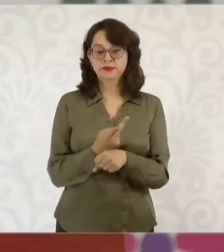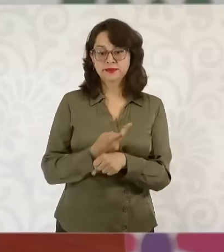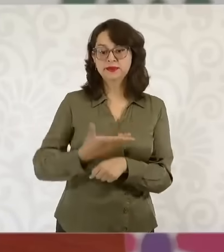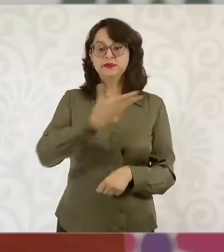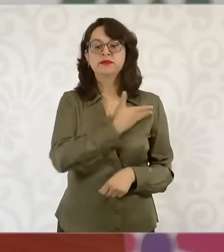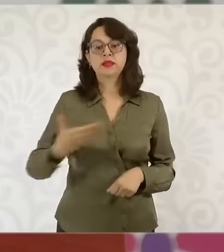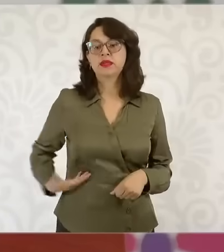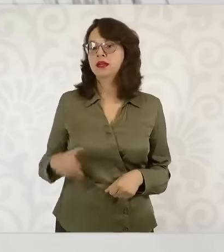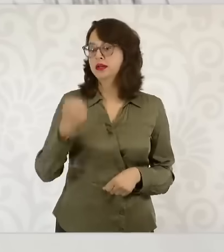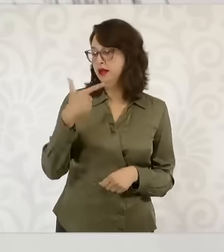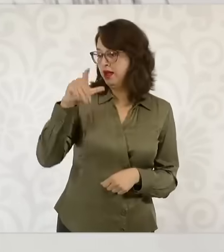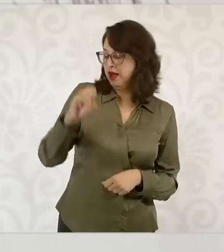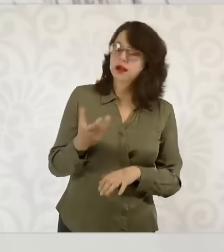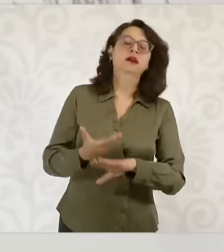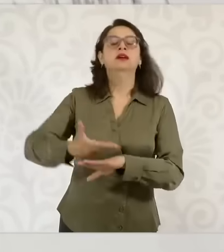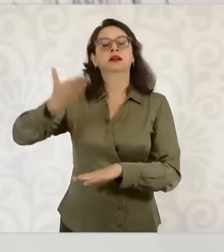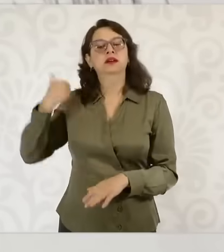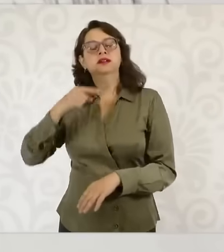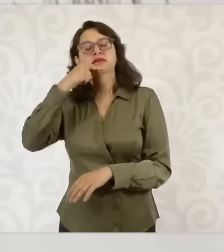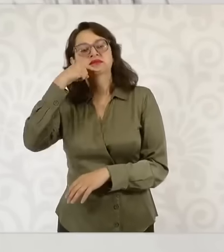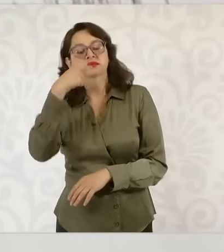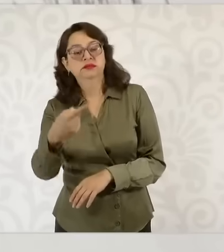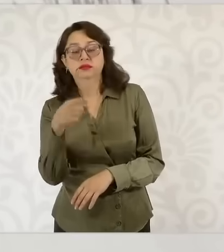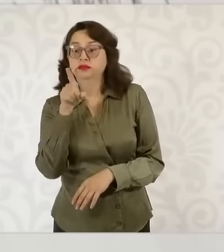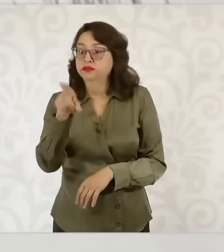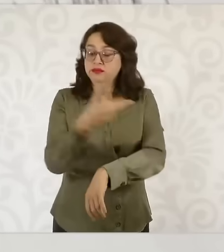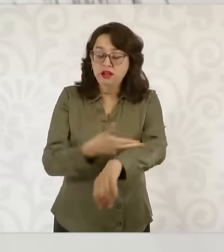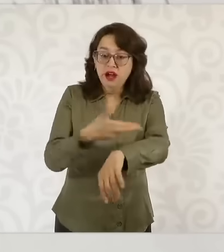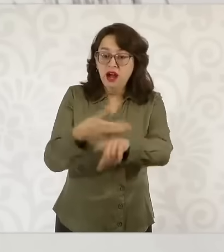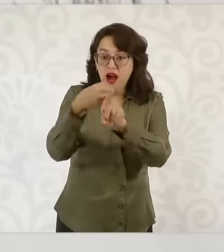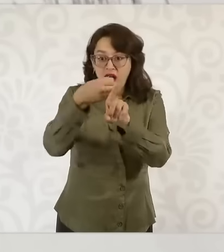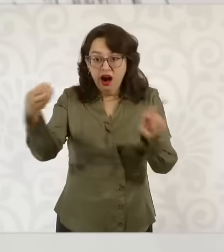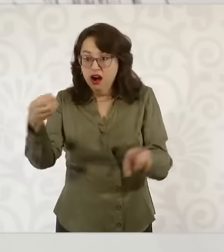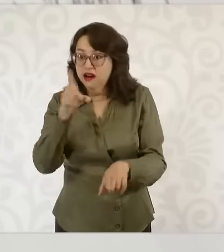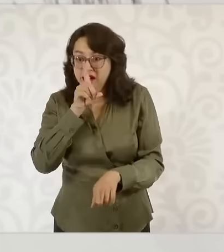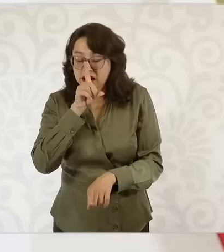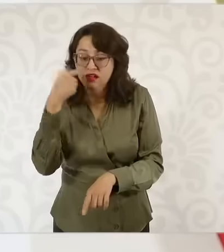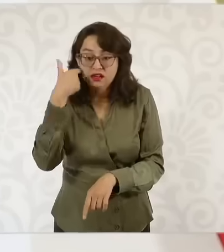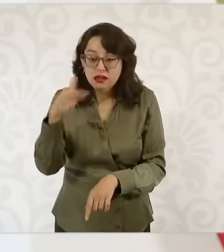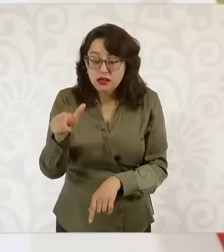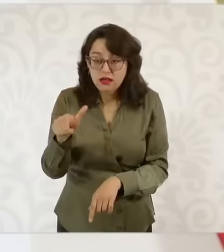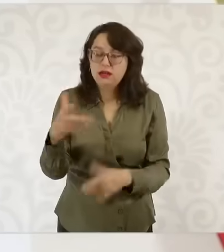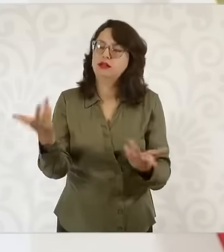Obrador en su momento? Bueno, a ver, no te quieres poner en regla, te compro tus plantas.